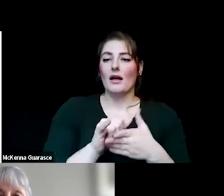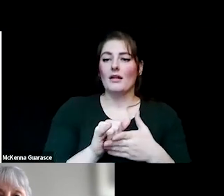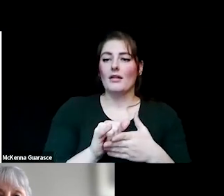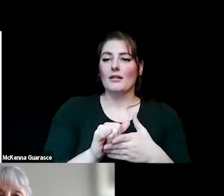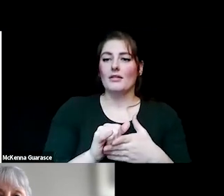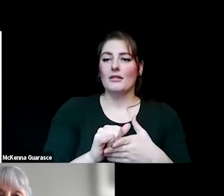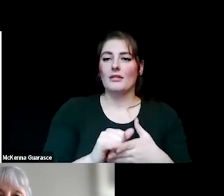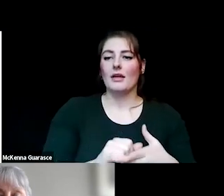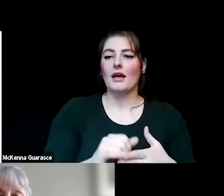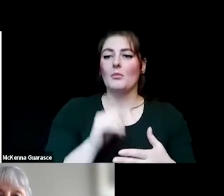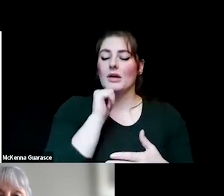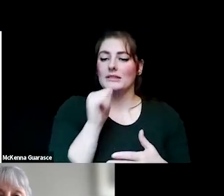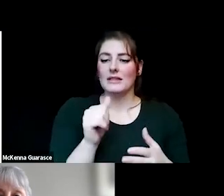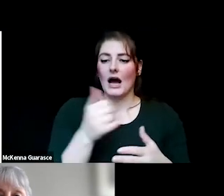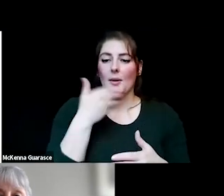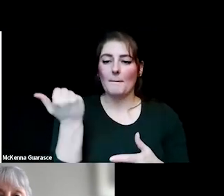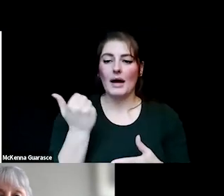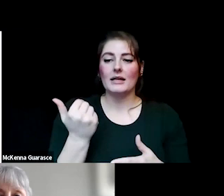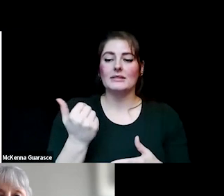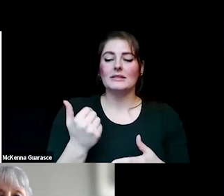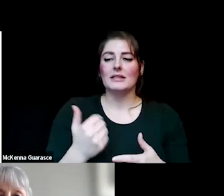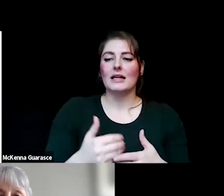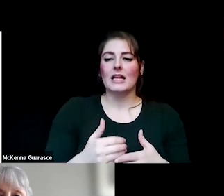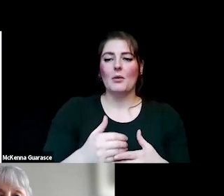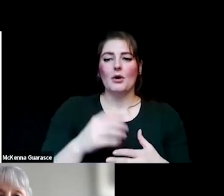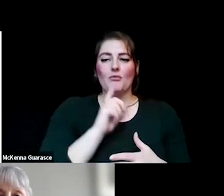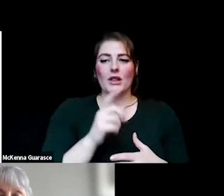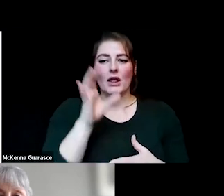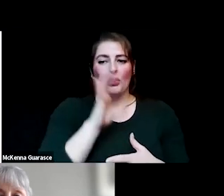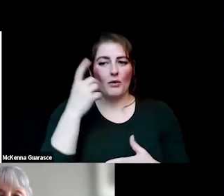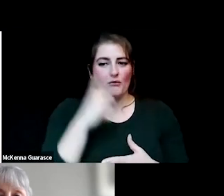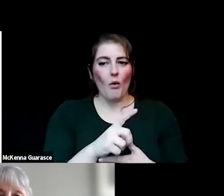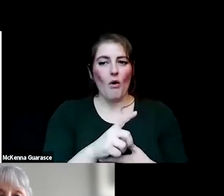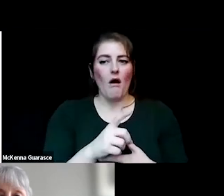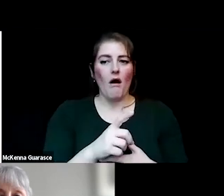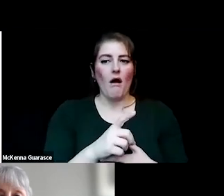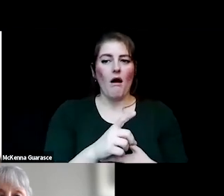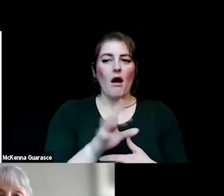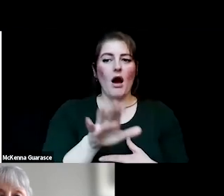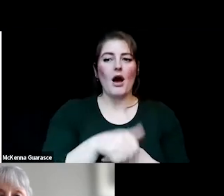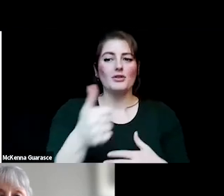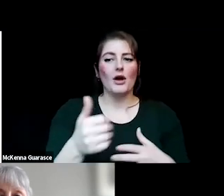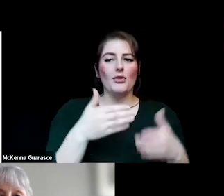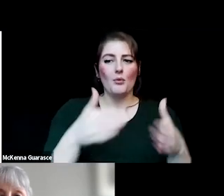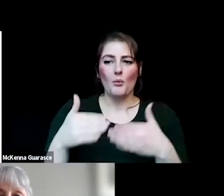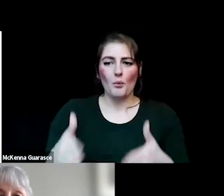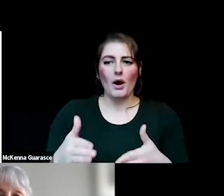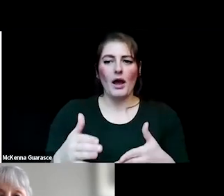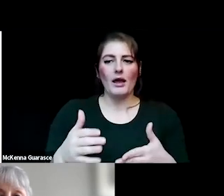que no es nuestro mejor momento y nos llevan a buscar una forma alternativa para salir de eso.